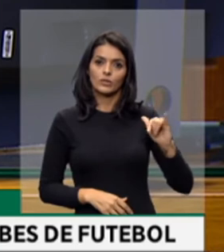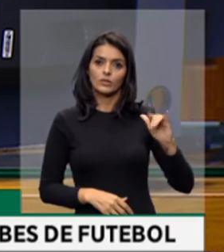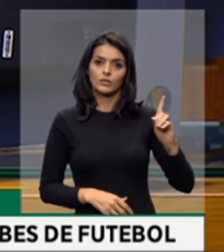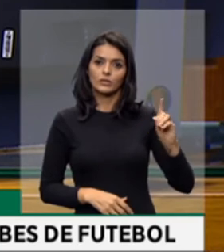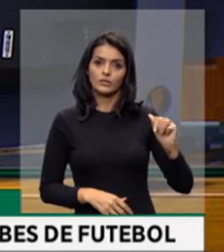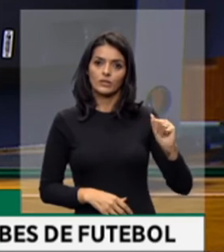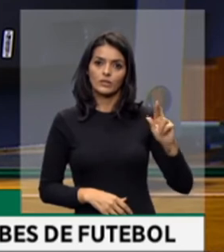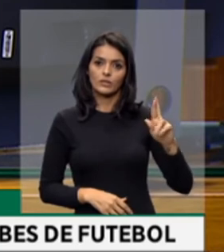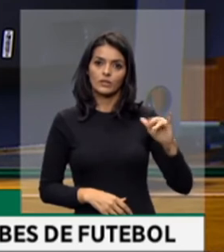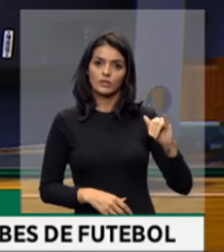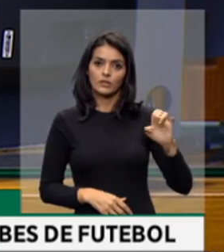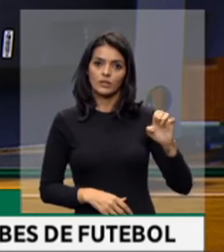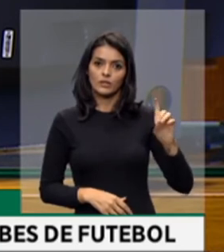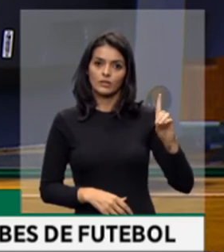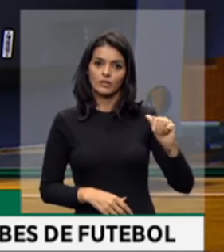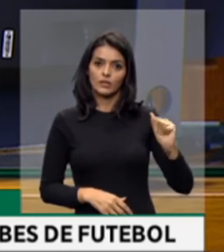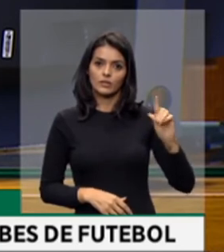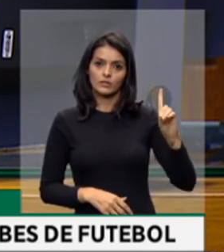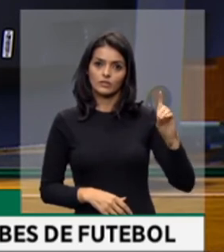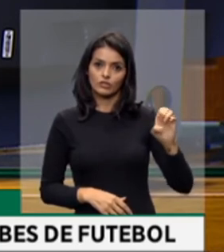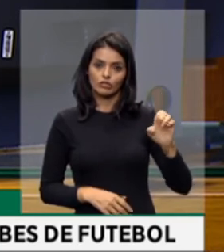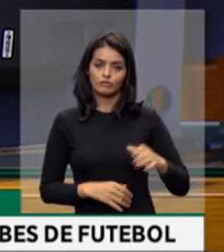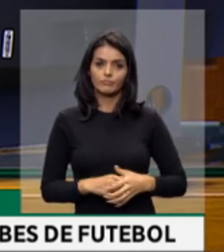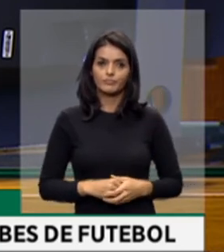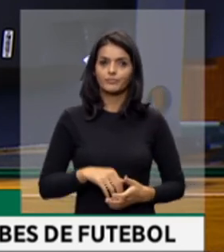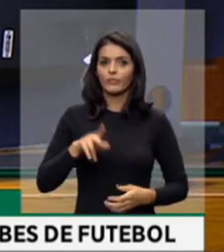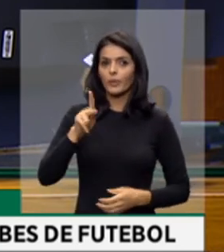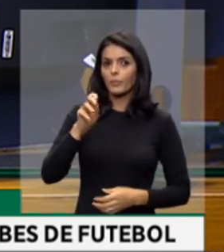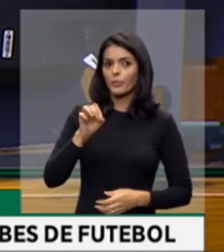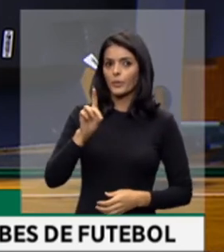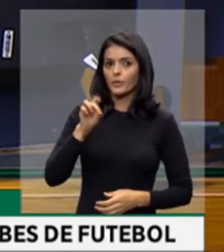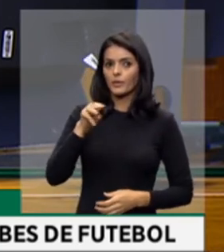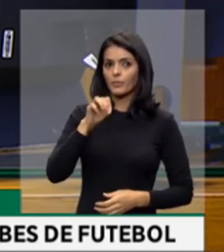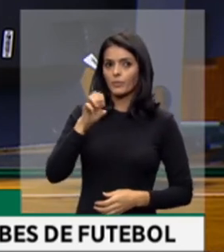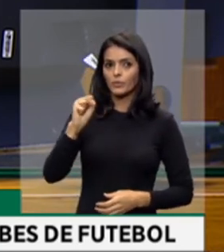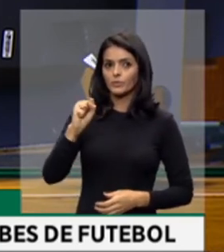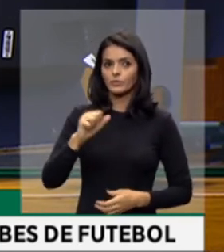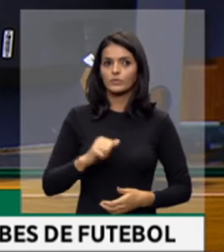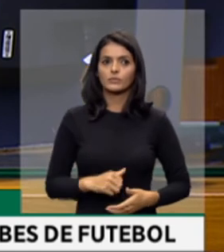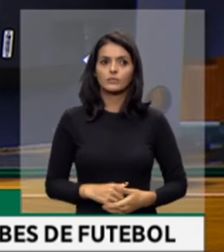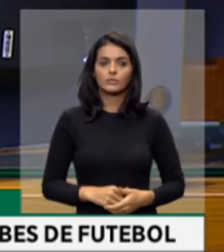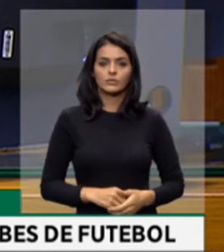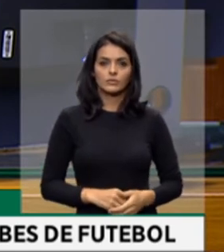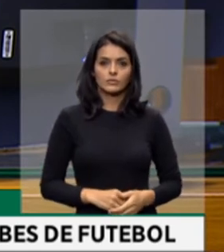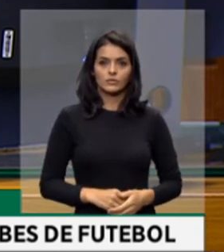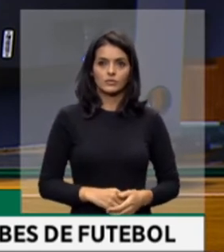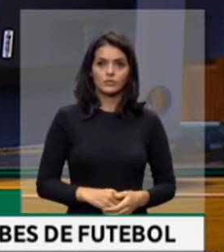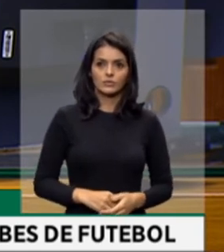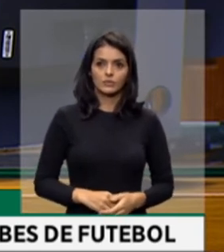VOTA O REPUBLICANOS? COMO VOTA O PSDB?! [DEPUTADO]: PSDB VOTA NÃO, SENHOR PRESIDENTE. -- [PRESIDENTE]: COMO